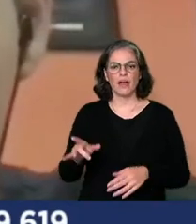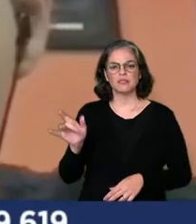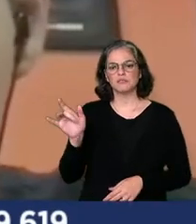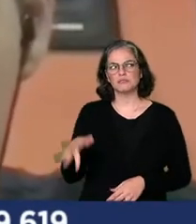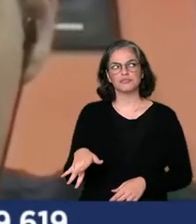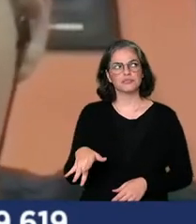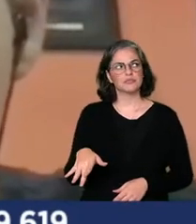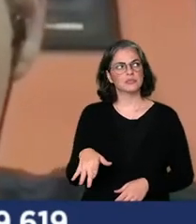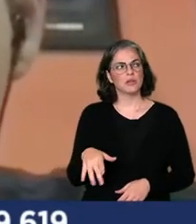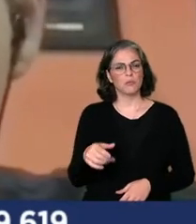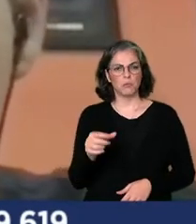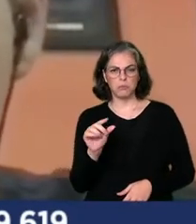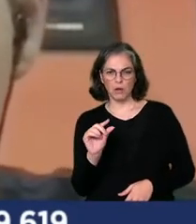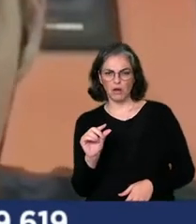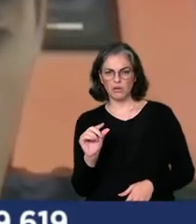DE PÃO, TRATANDO DE UM